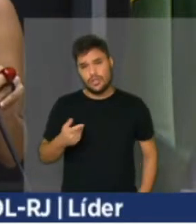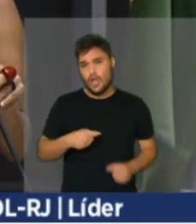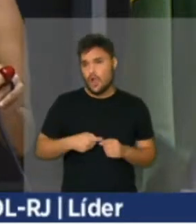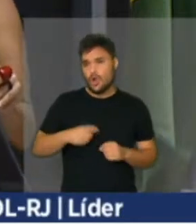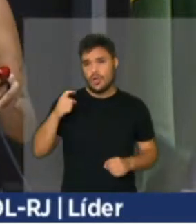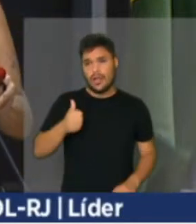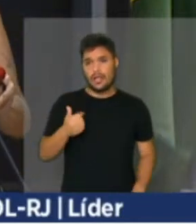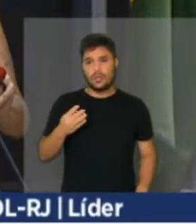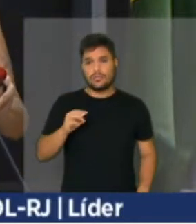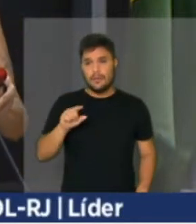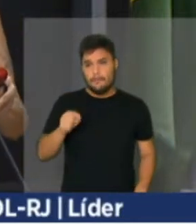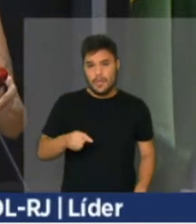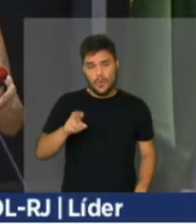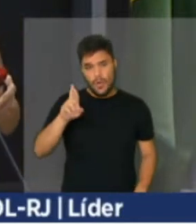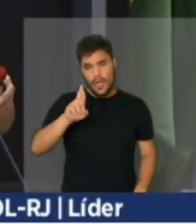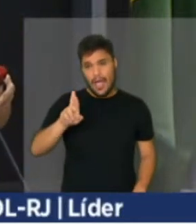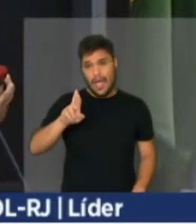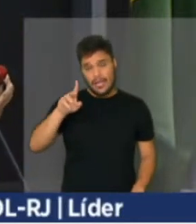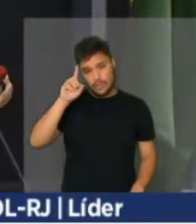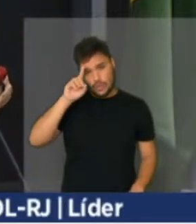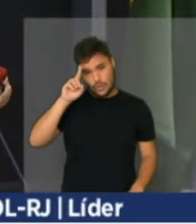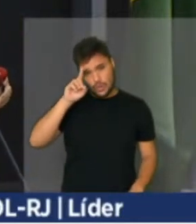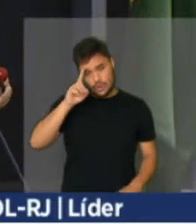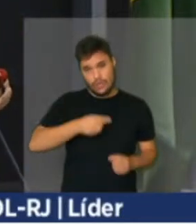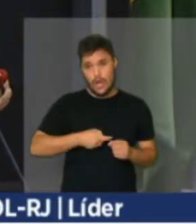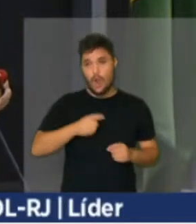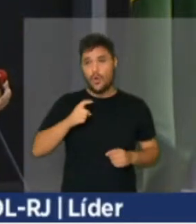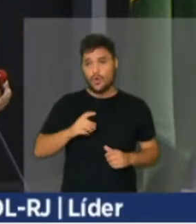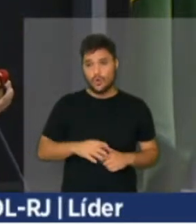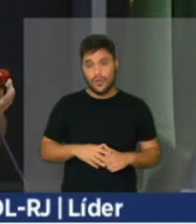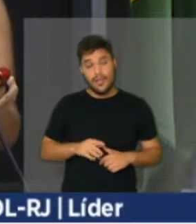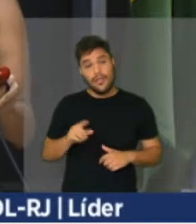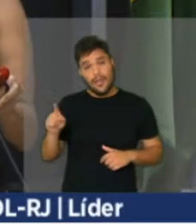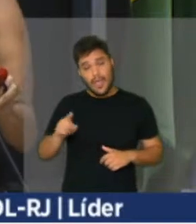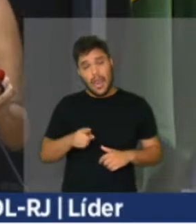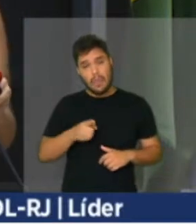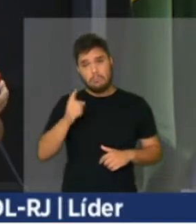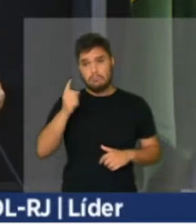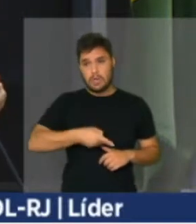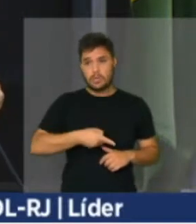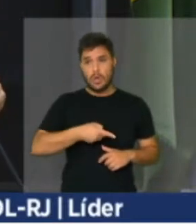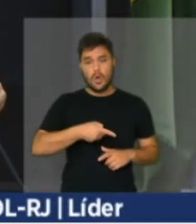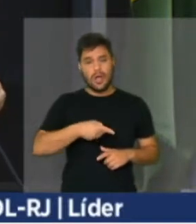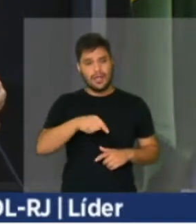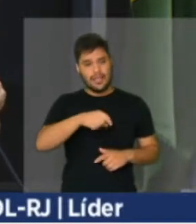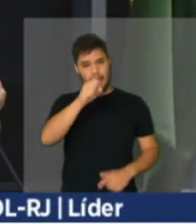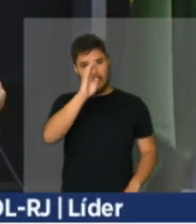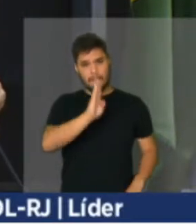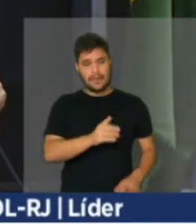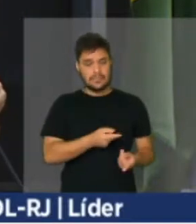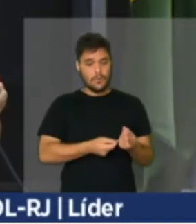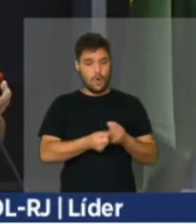O SONEGADOR PAULO GUEDES, LAMENTAVELMENTE, QUE TEM LUCRADO AO MENOS 14 MIL REAIS POR DIA, É ELE QUE TEM IMPOSTO AO BRASIL UMA POLÍTICA ECONÔMICA DE